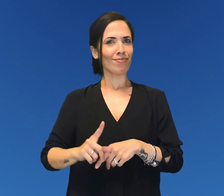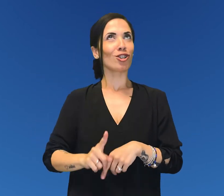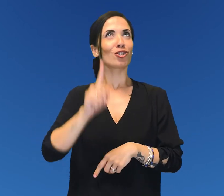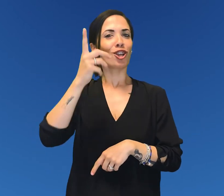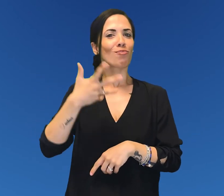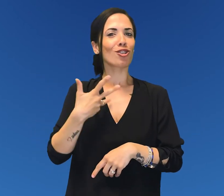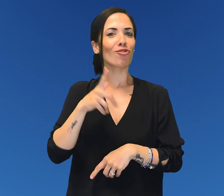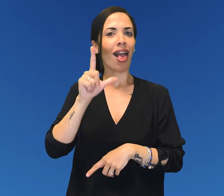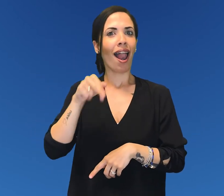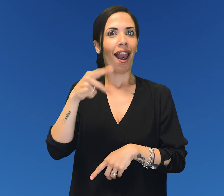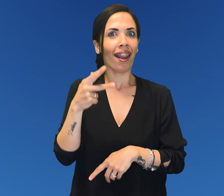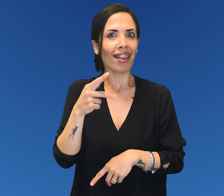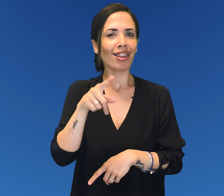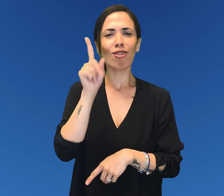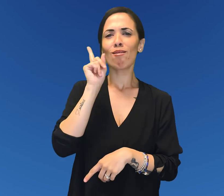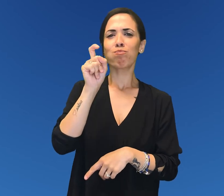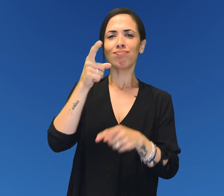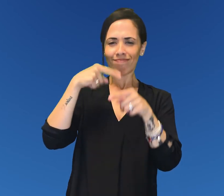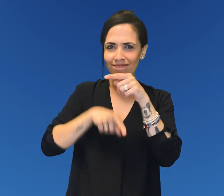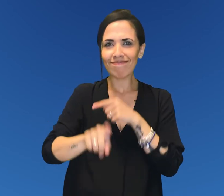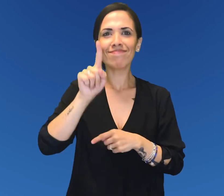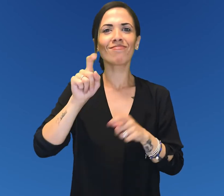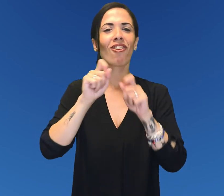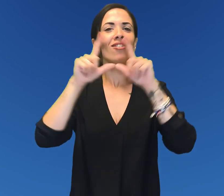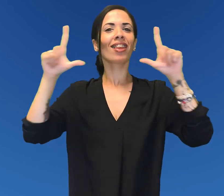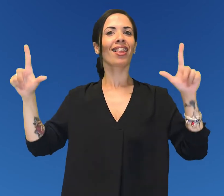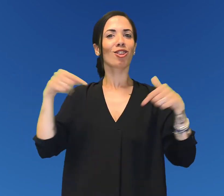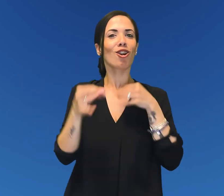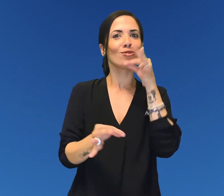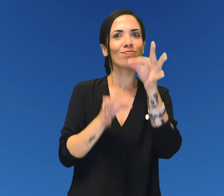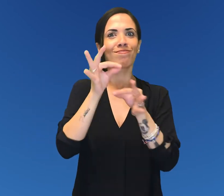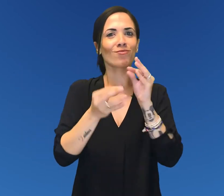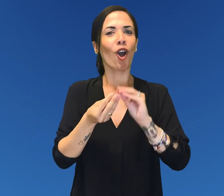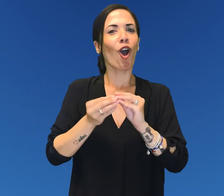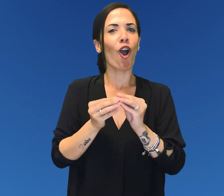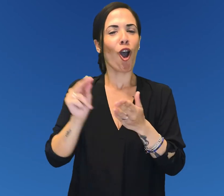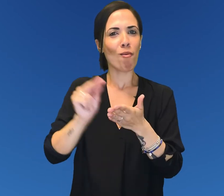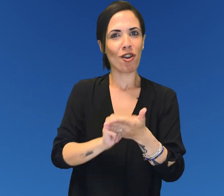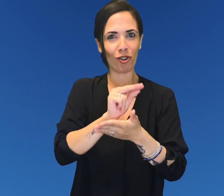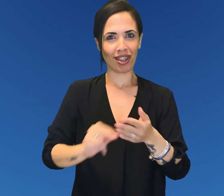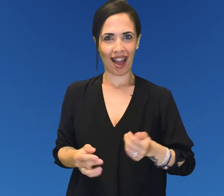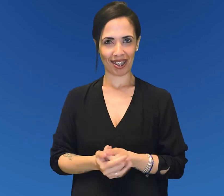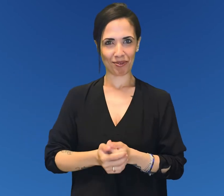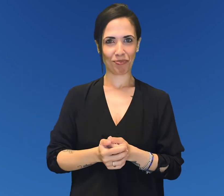Qui sopra c'è il link dove puoi trovare la spiegazione come votare.